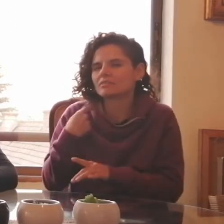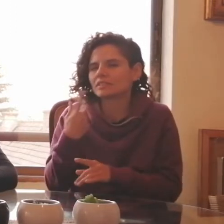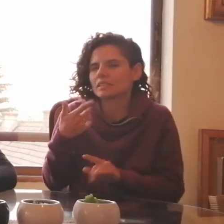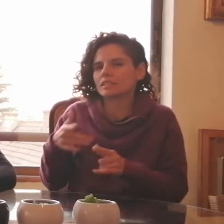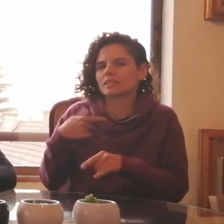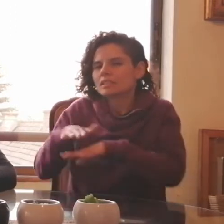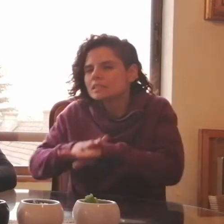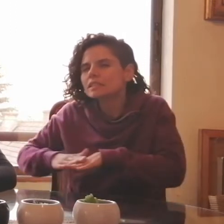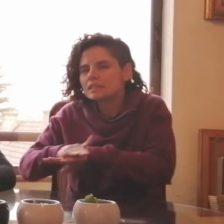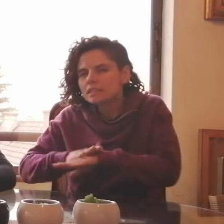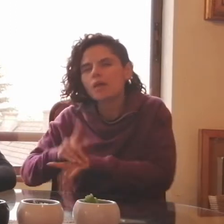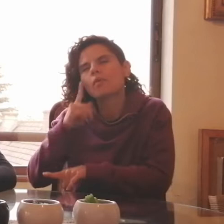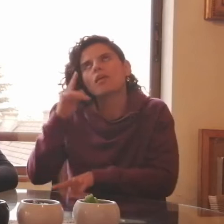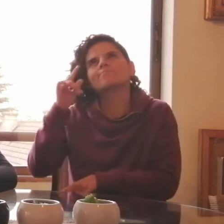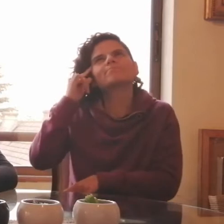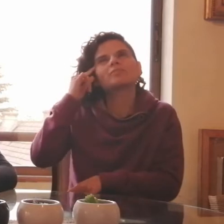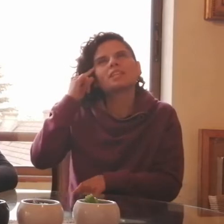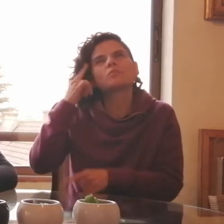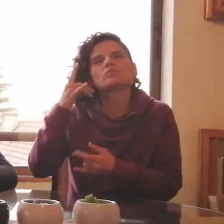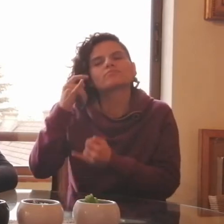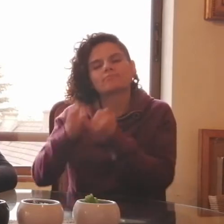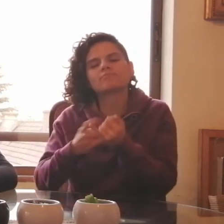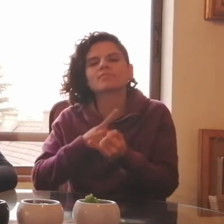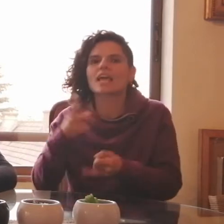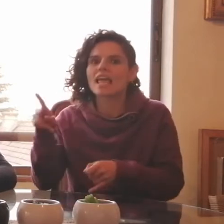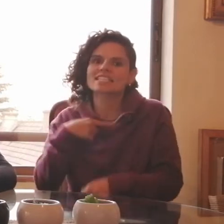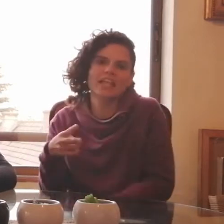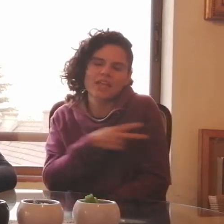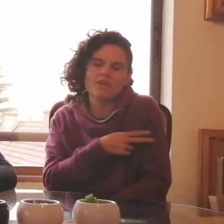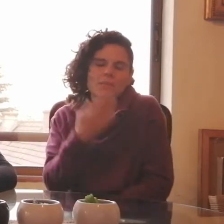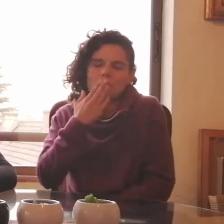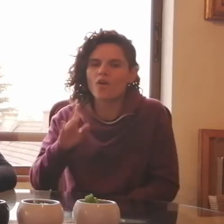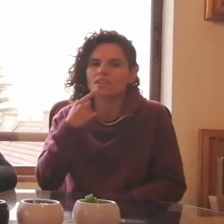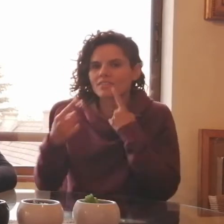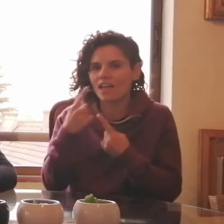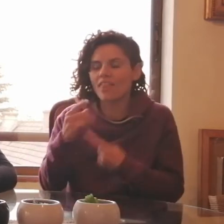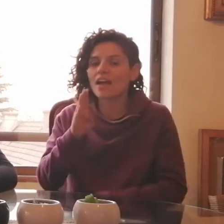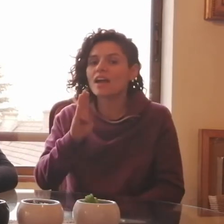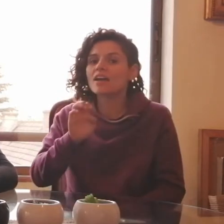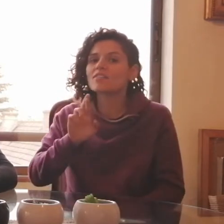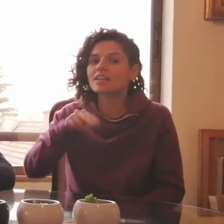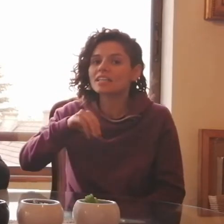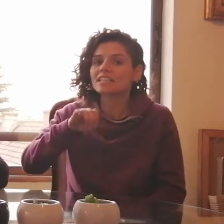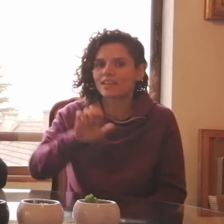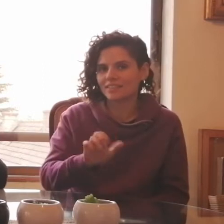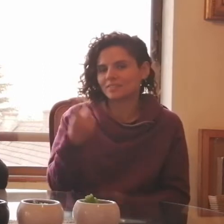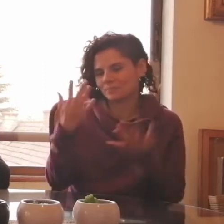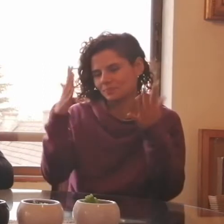conclusión que era una muy buena entrevistada, es nuestra jefa La Bernie, aplausos para la Bernie